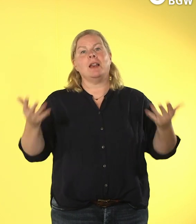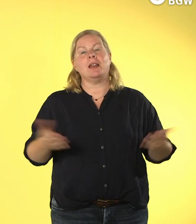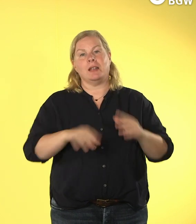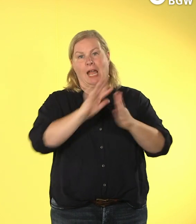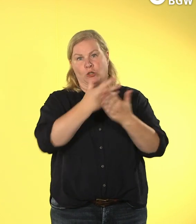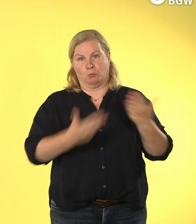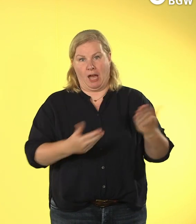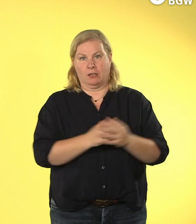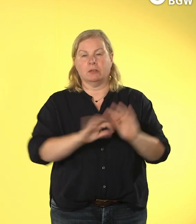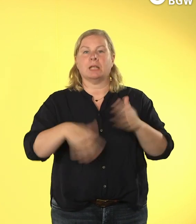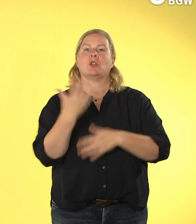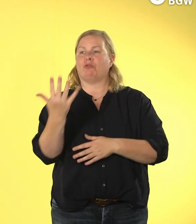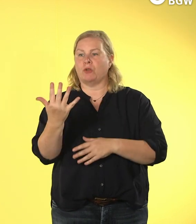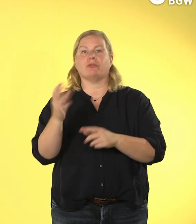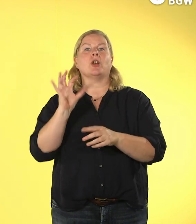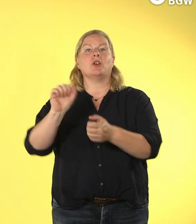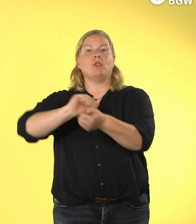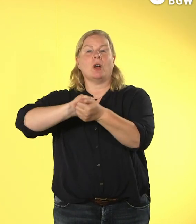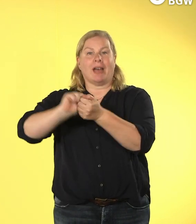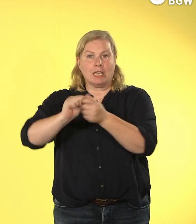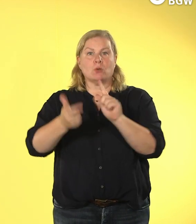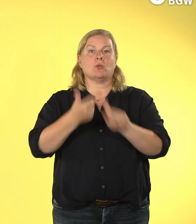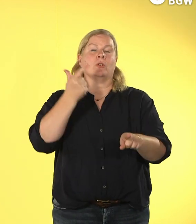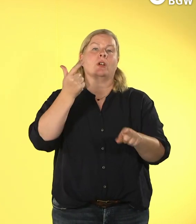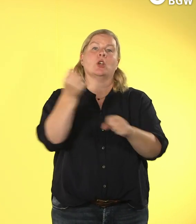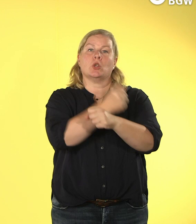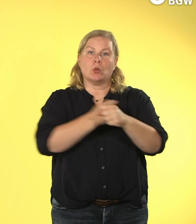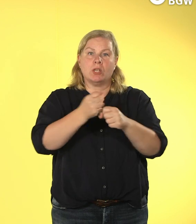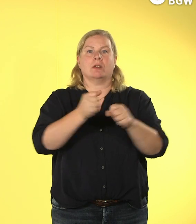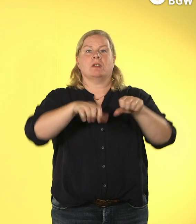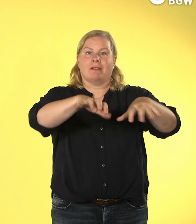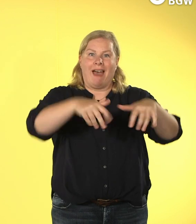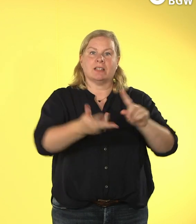Küche, Garten und neu für die Metallwerkstatt und die Wäscherei.